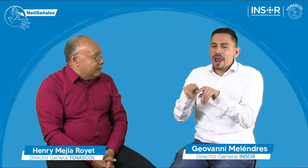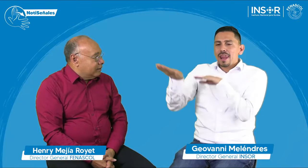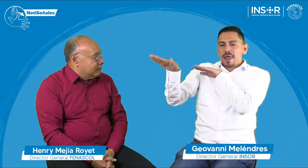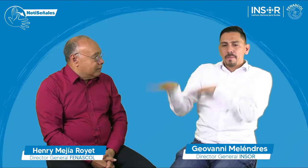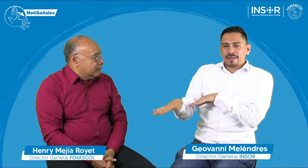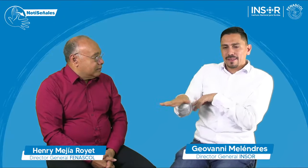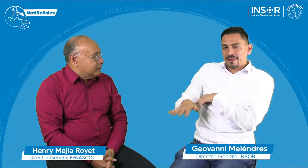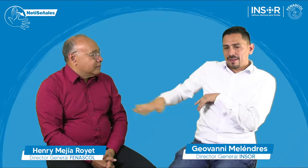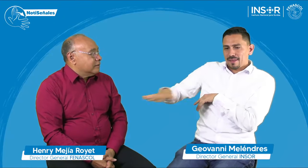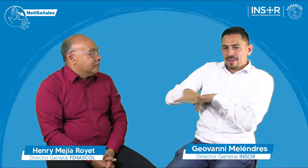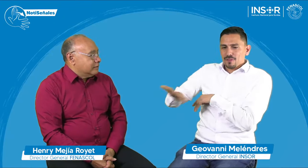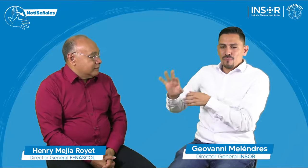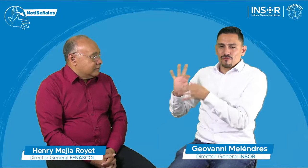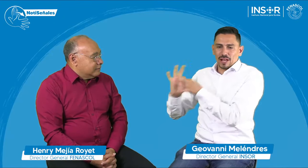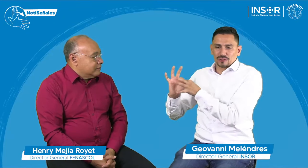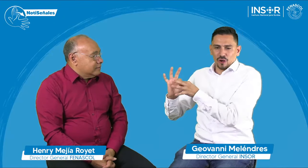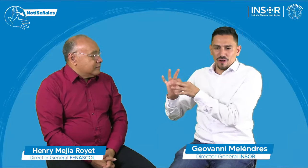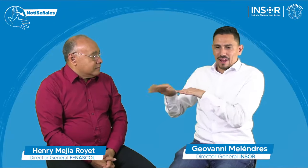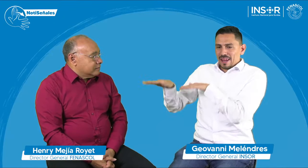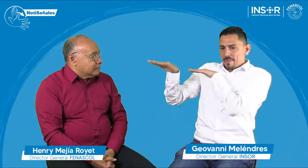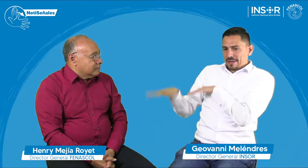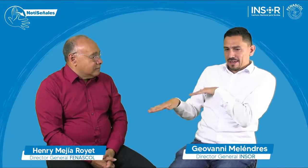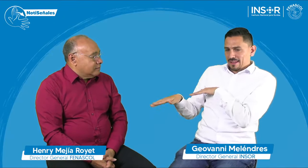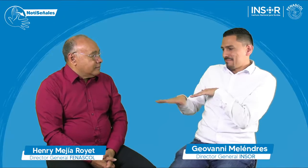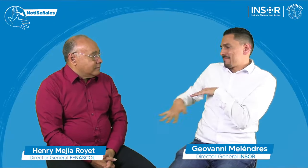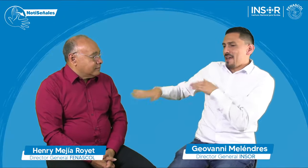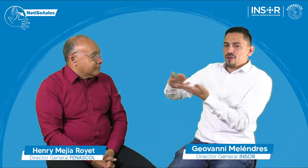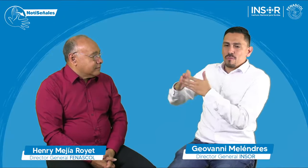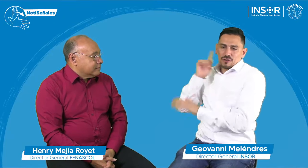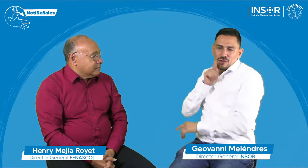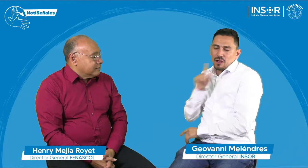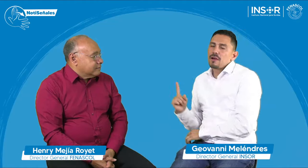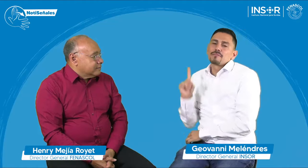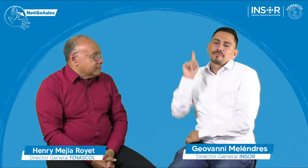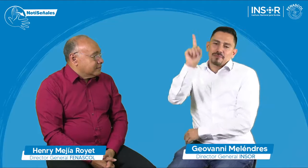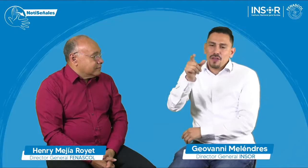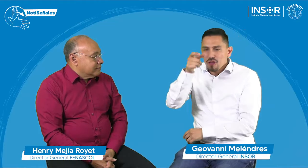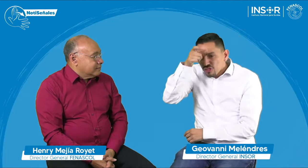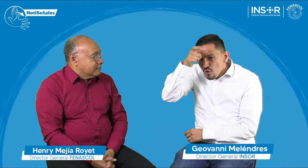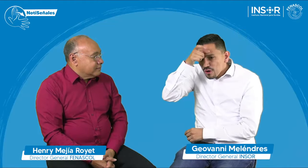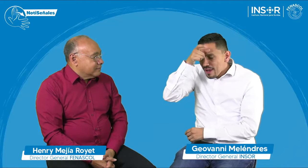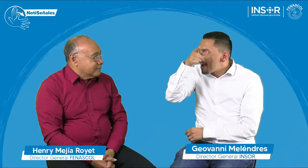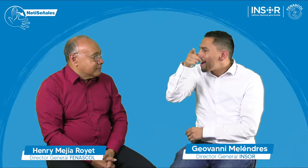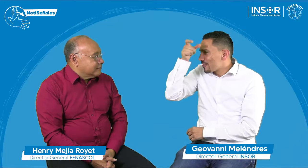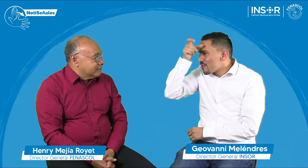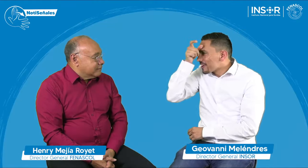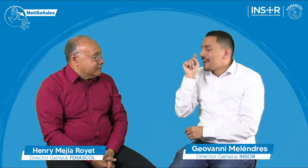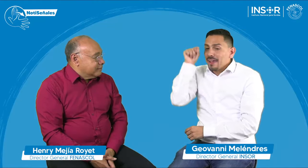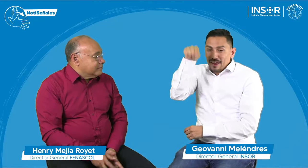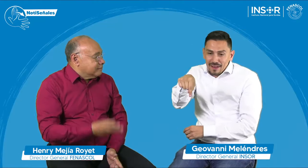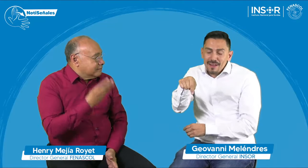federación mundial. Como legado. Como delegado. y eso significa que se era el